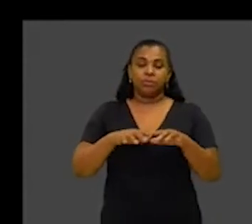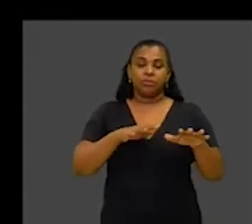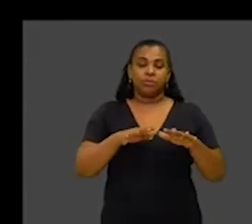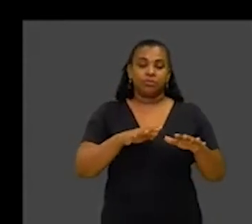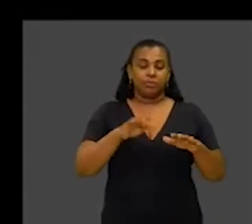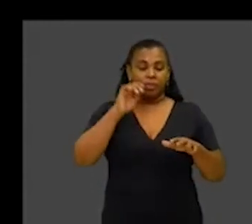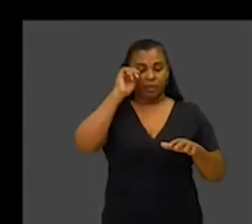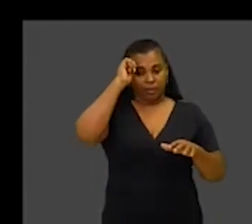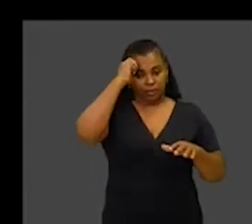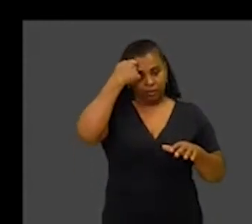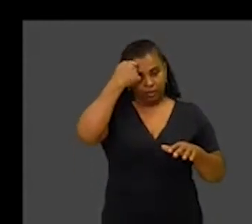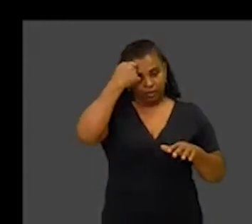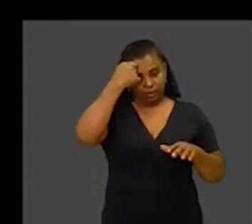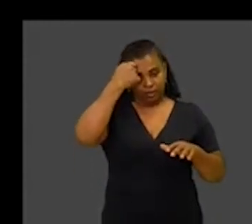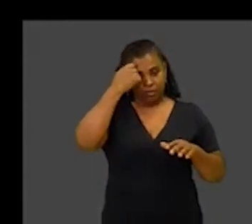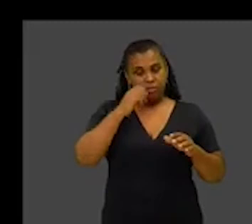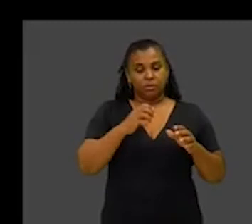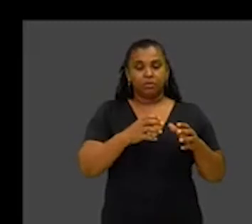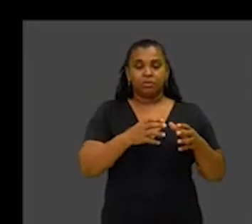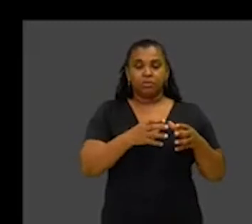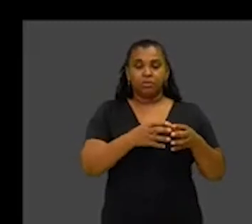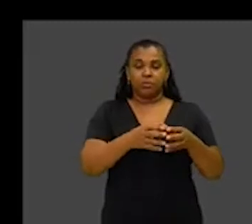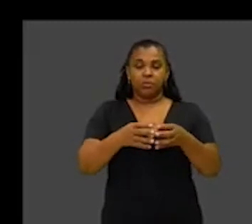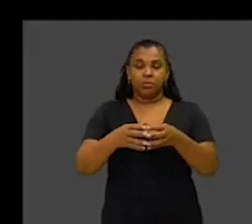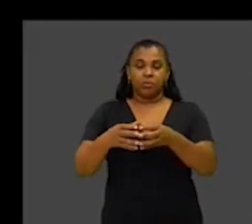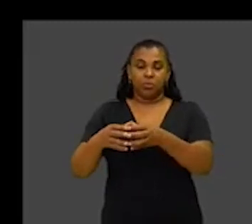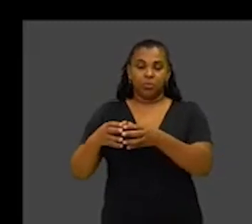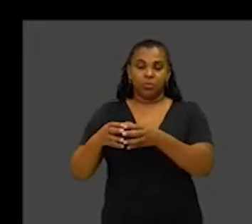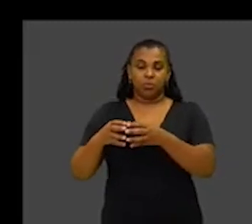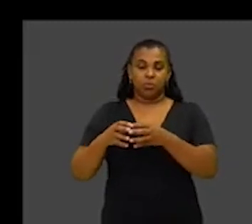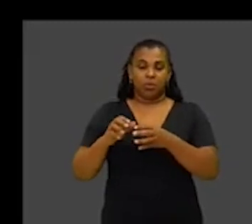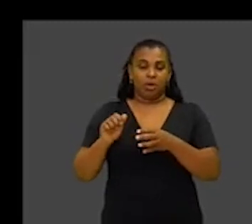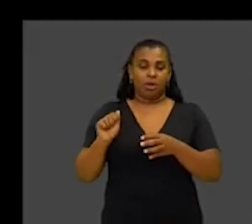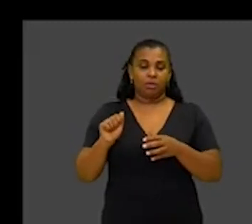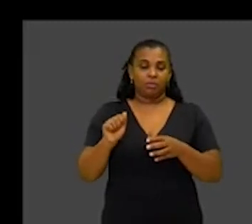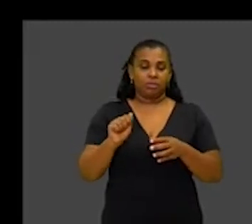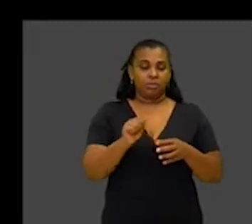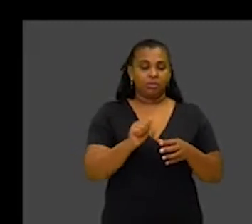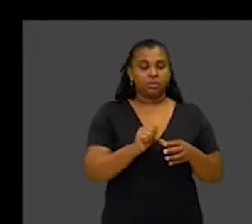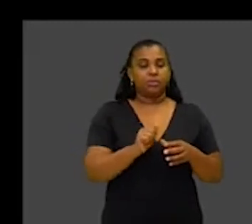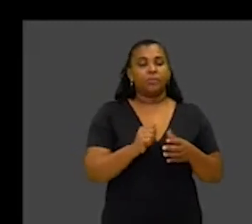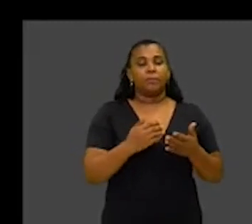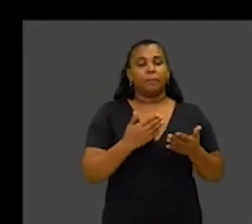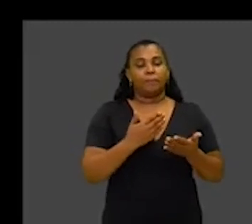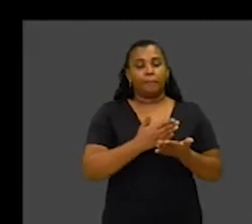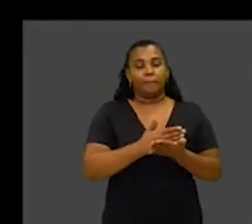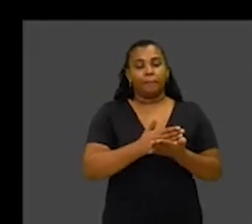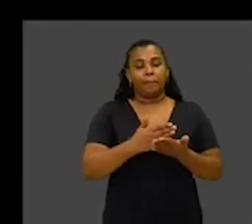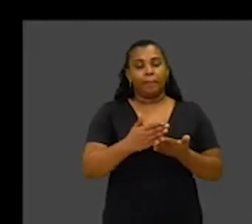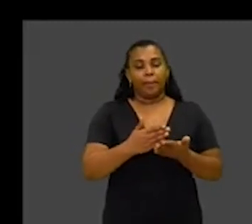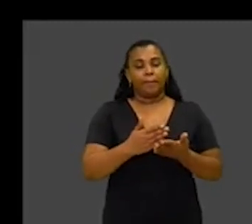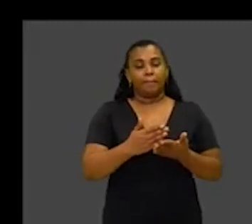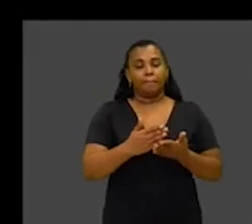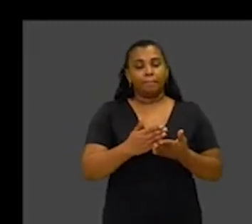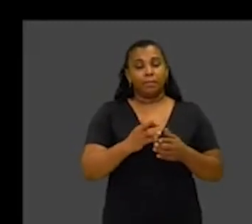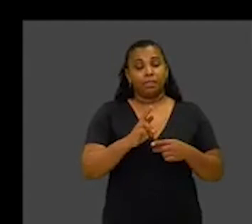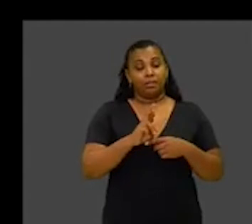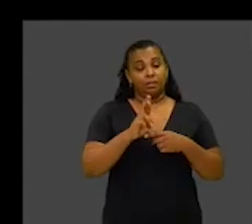negras as organizações negras passou a faltar o mãe tendência as responsabilidades do estado para